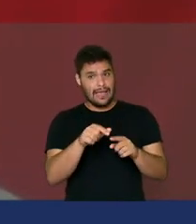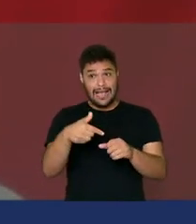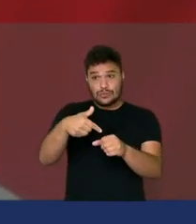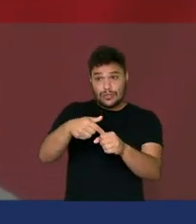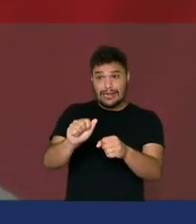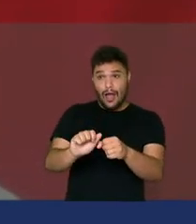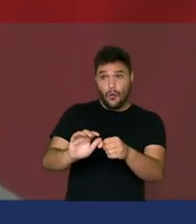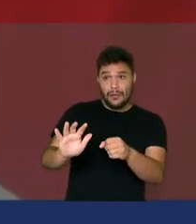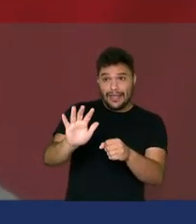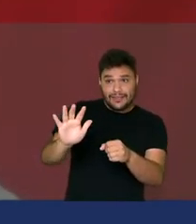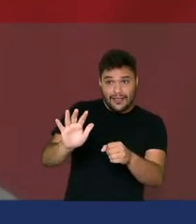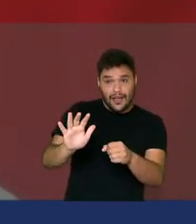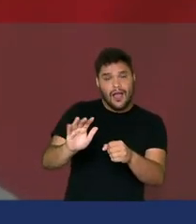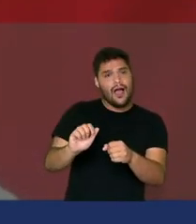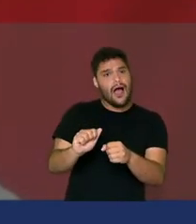ENFIM, AUMENTA O GÁ S,